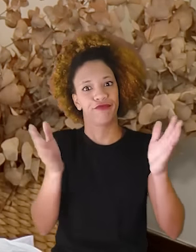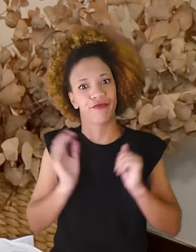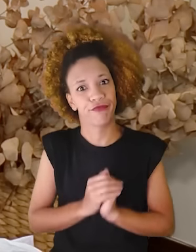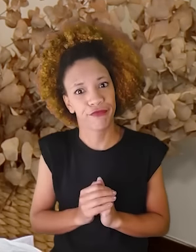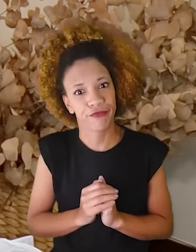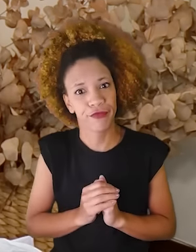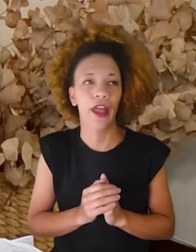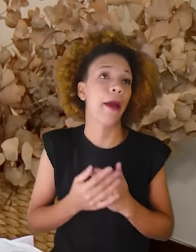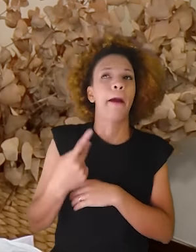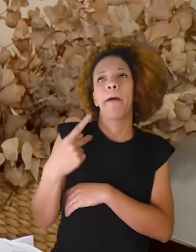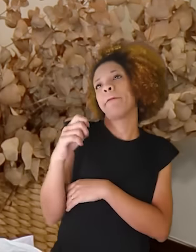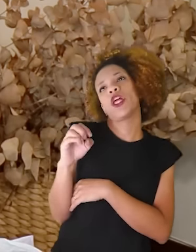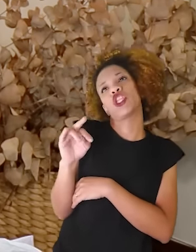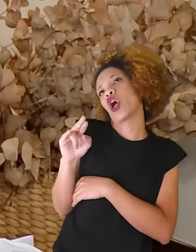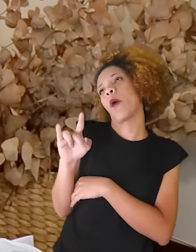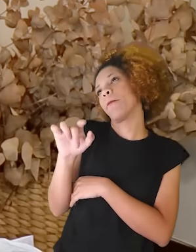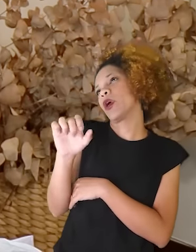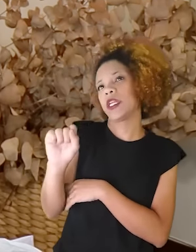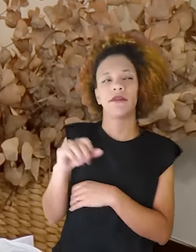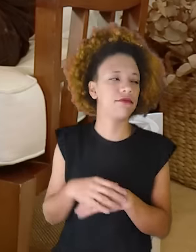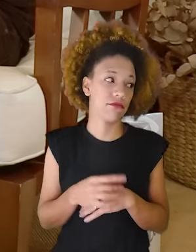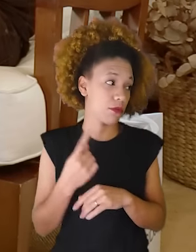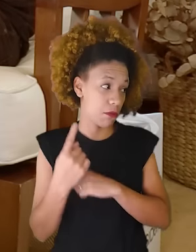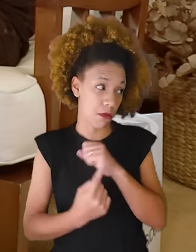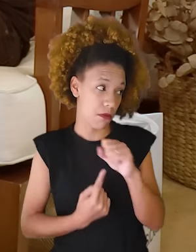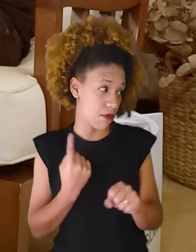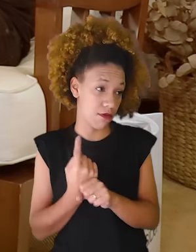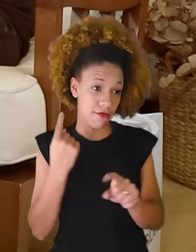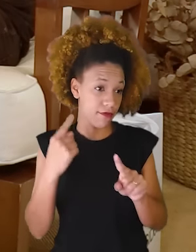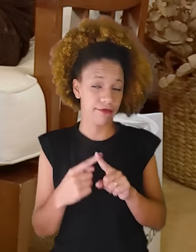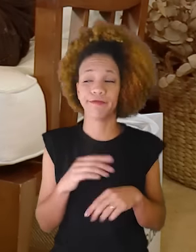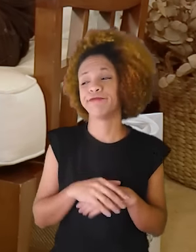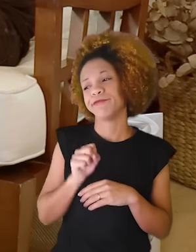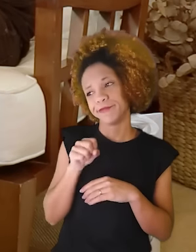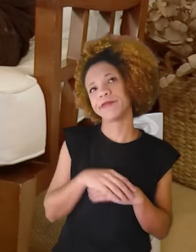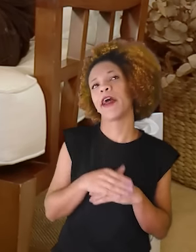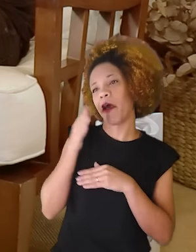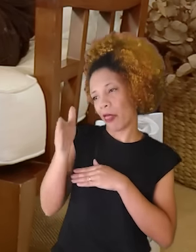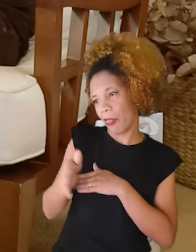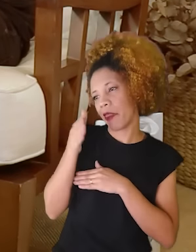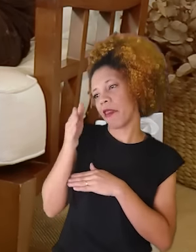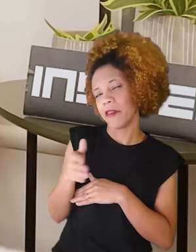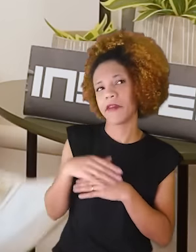PR Petrópolis vai filmar teu pai uma vez por ano vai ter que vir toda hora lá para gravar aí porque